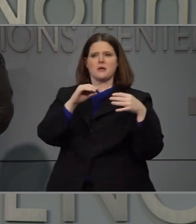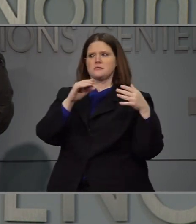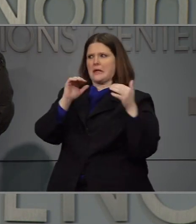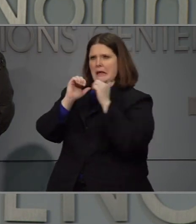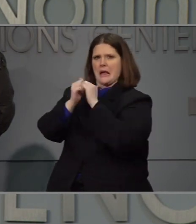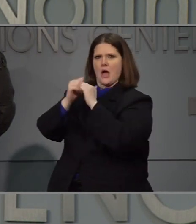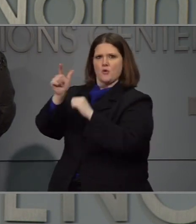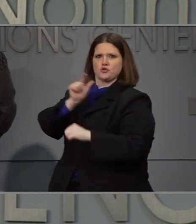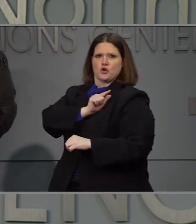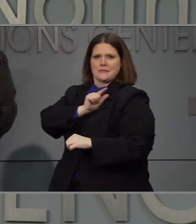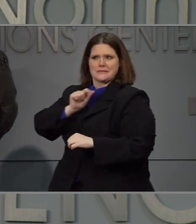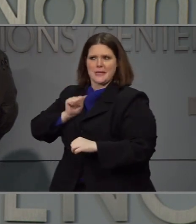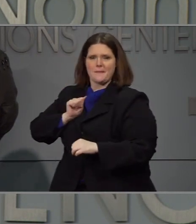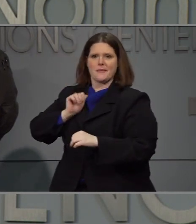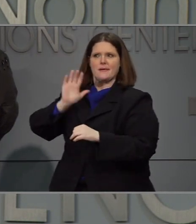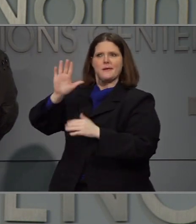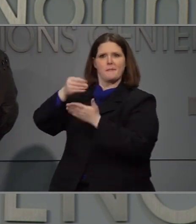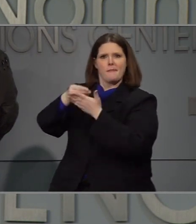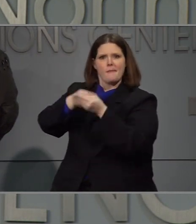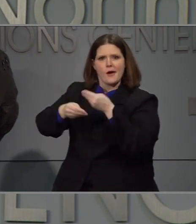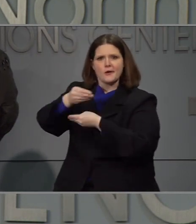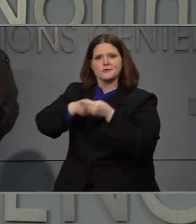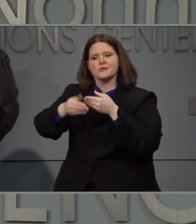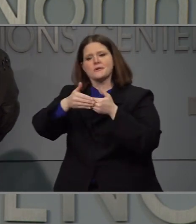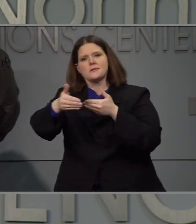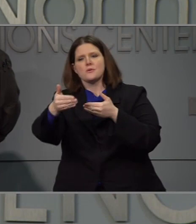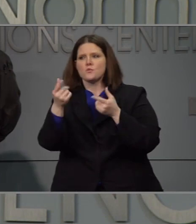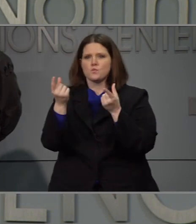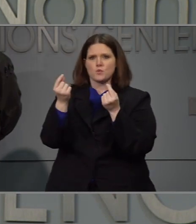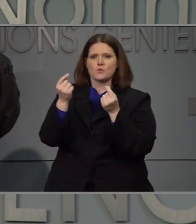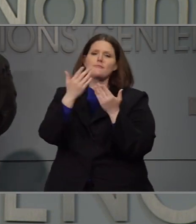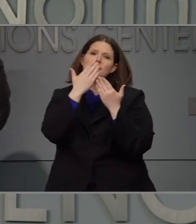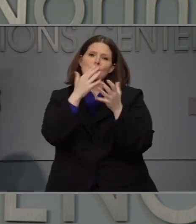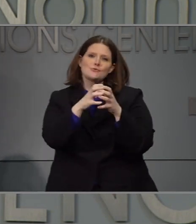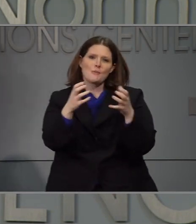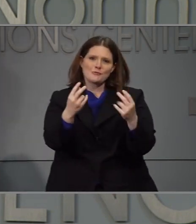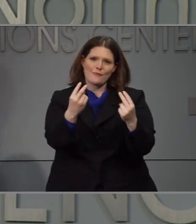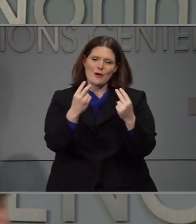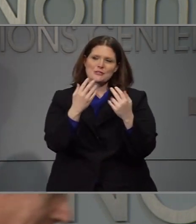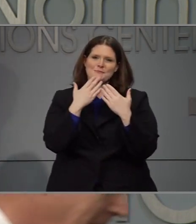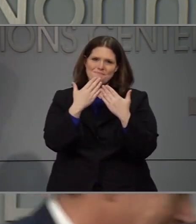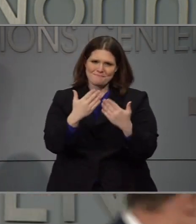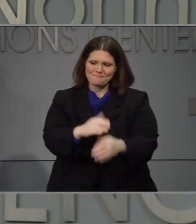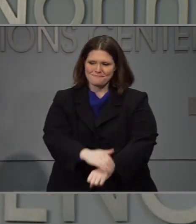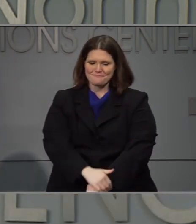nuestros planes a futuro, y lo que esperamos con respecto a en la prop el presupuesto y la Asamblea General muchas gracias